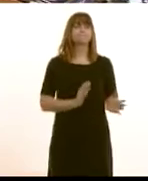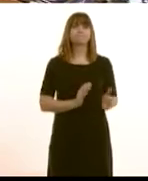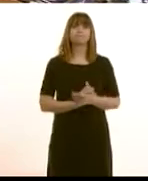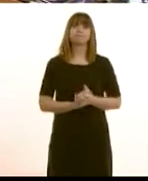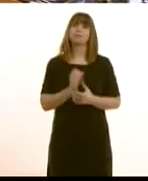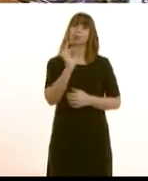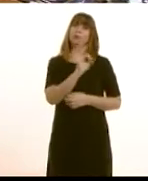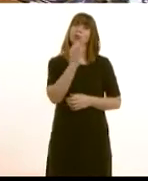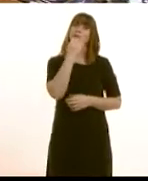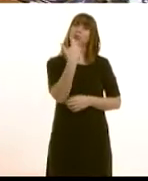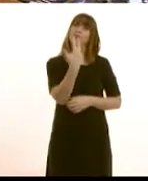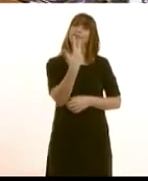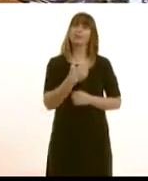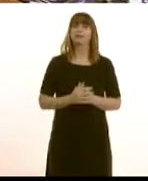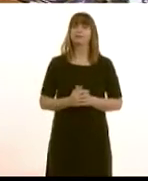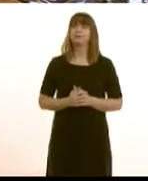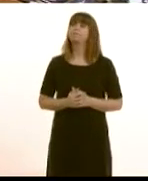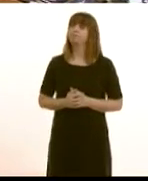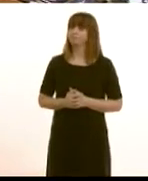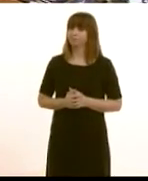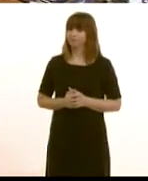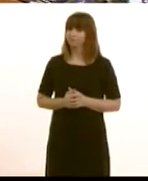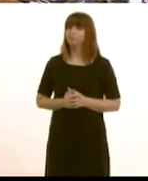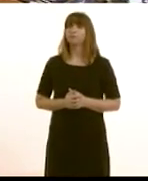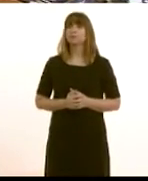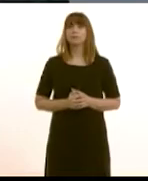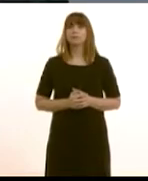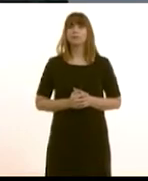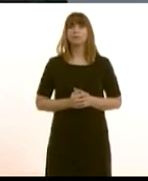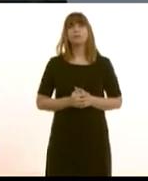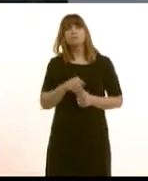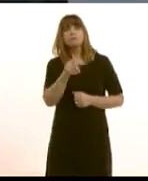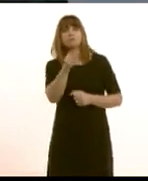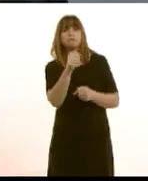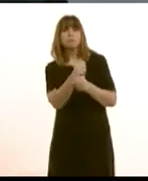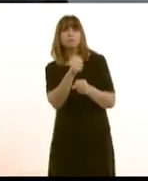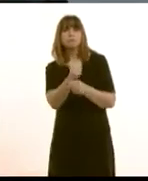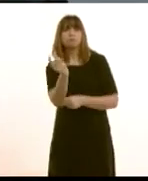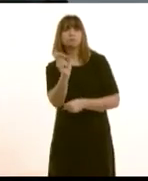Paul Davies: 3. Beth y mae Llywodraeth Cymru yn ei wneud i wella economi sir Benfro? OAQ(4)2670(FM)